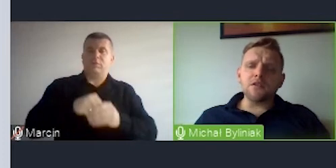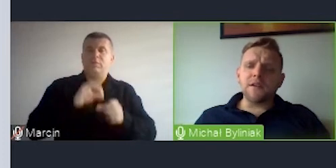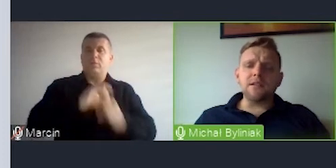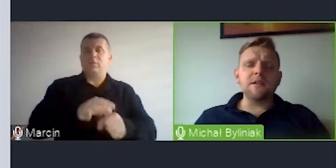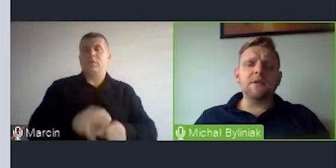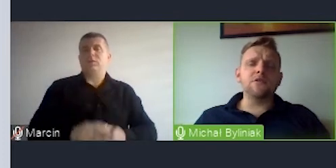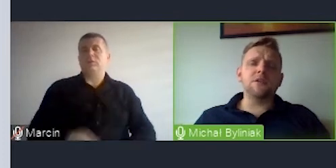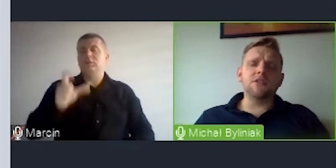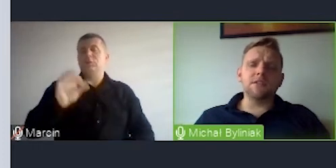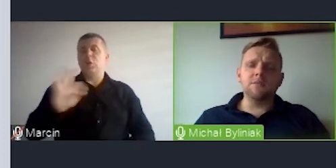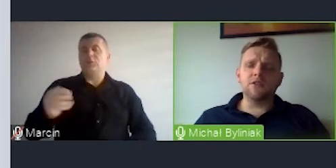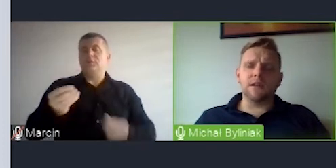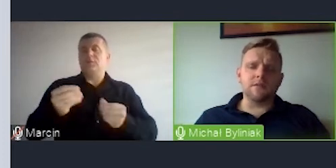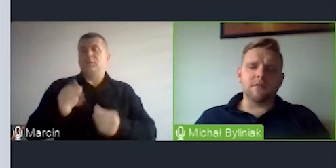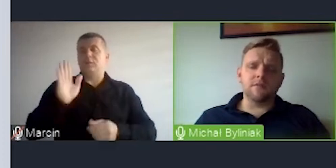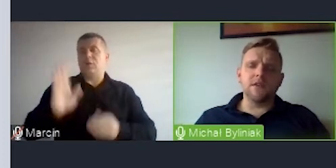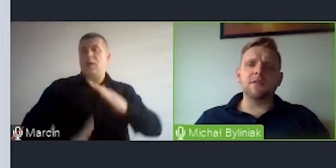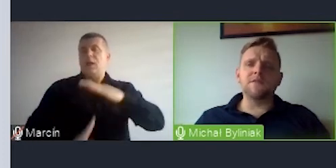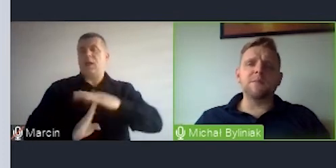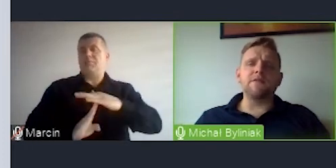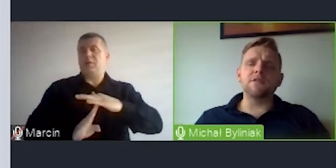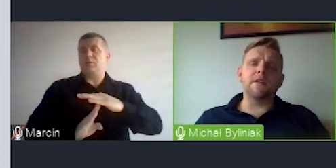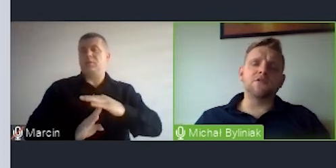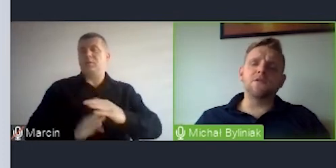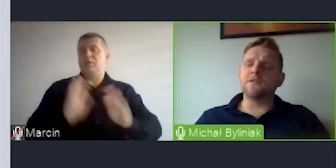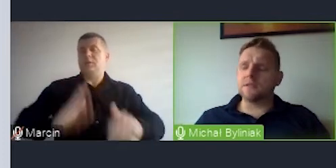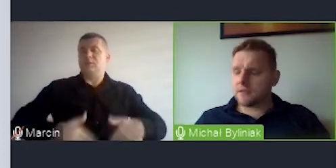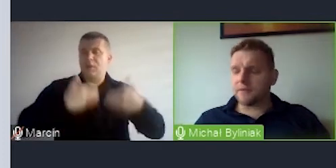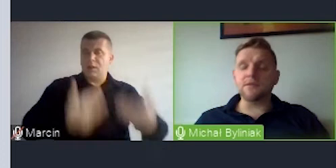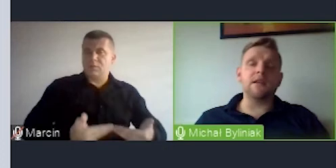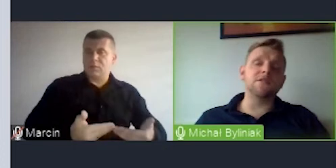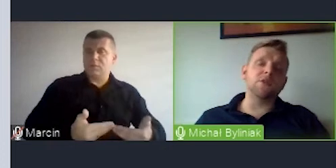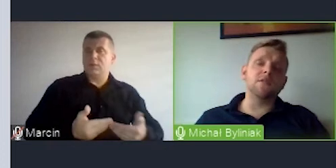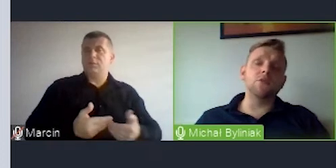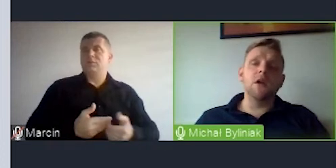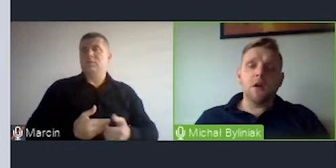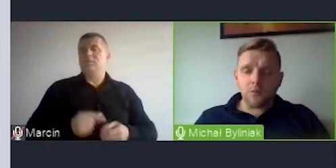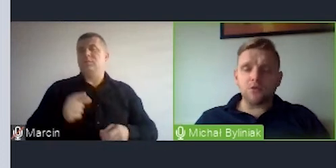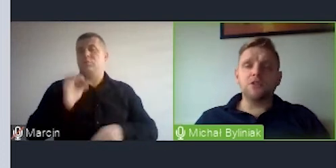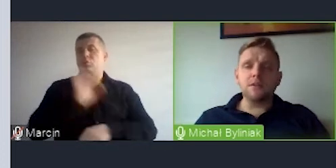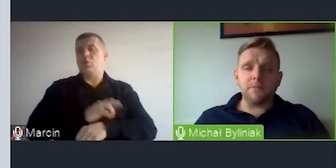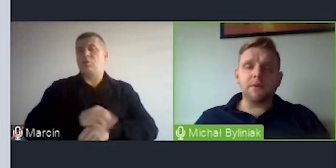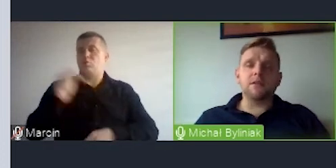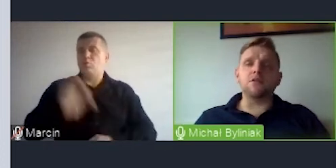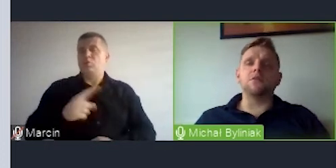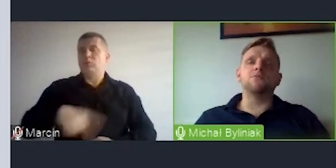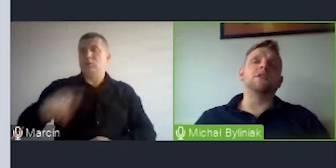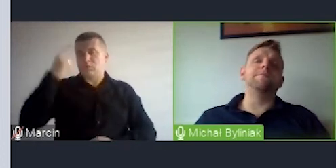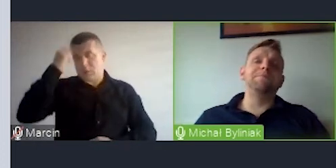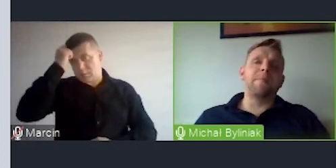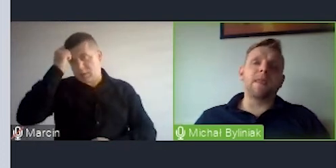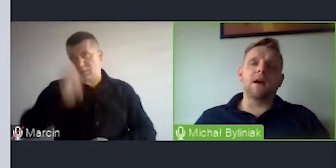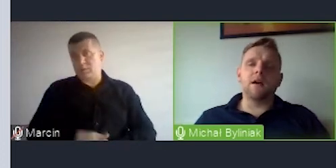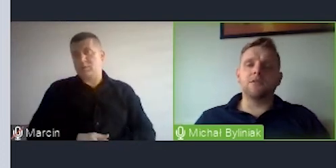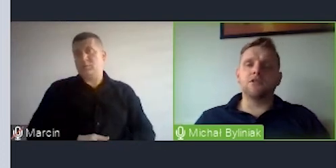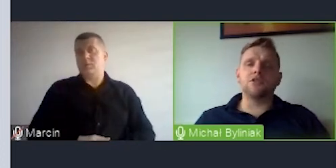Cross-financing ma to do siebie, że jest limitowany, więc sprawozdając projekt musicie pamiętać o tym,